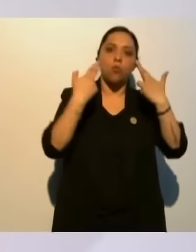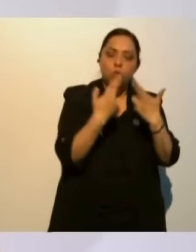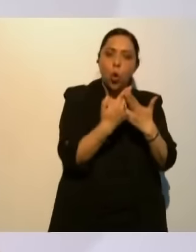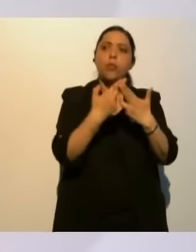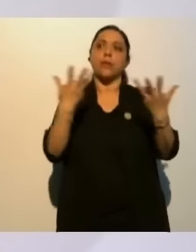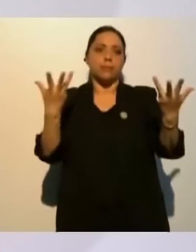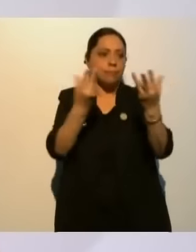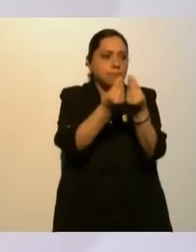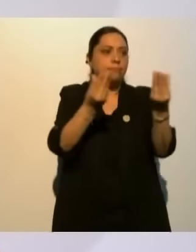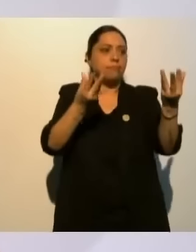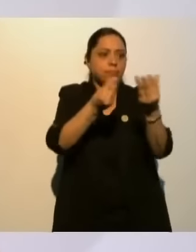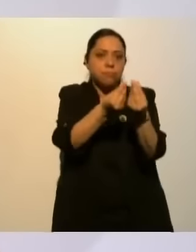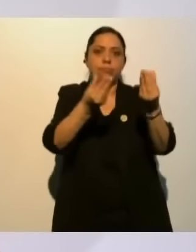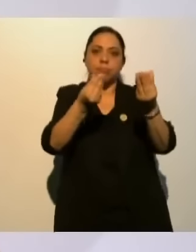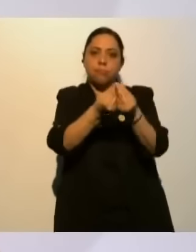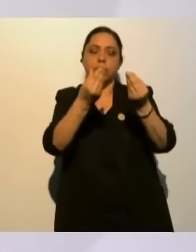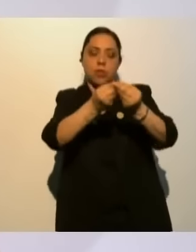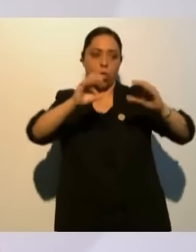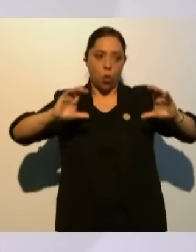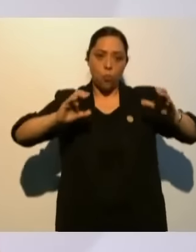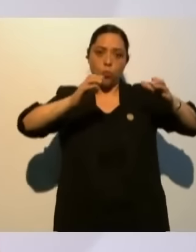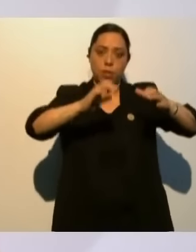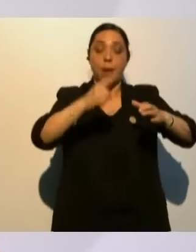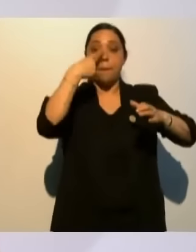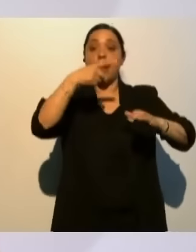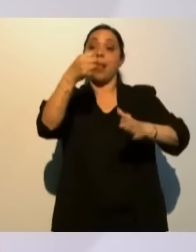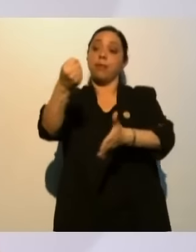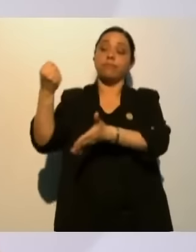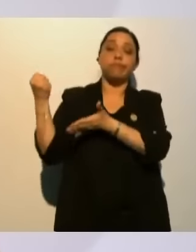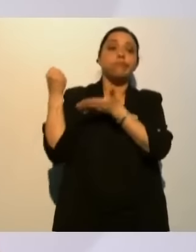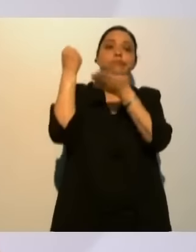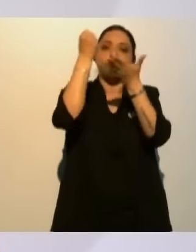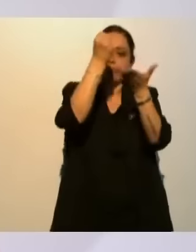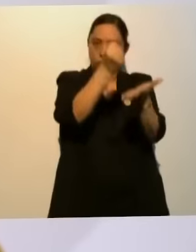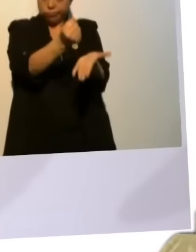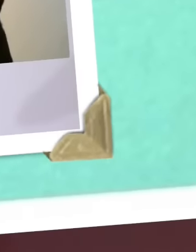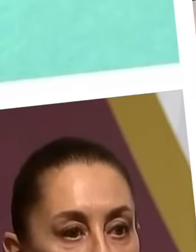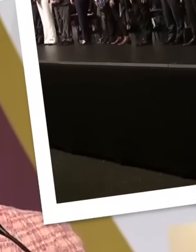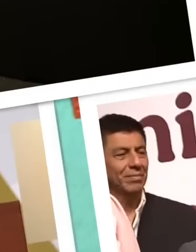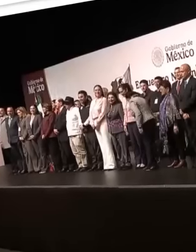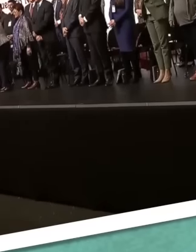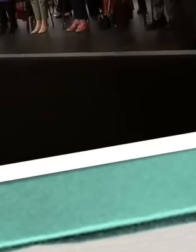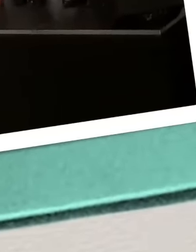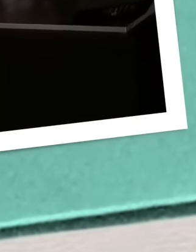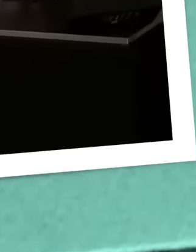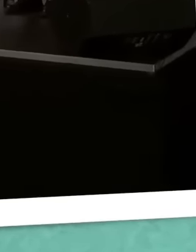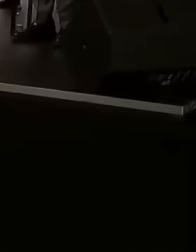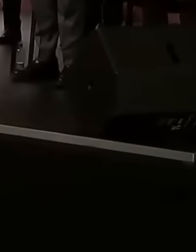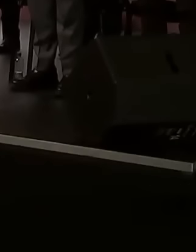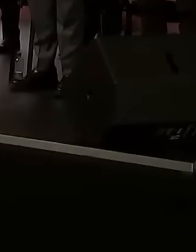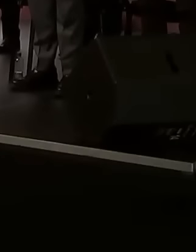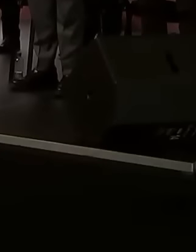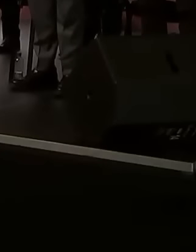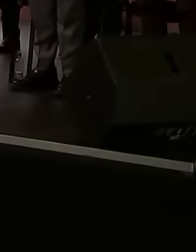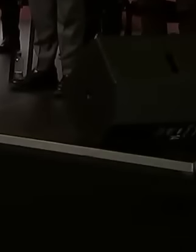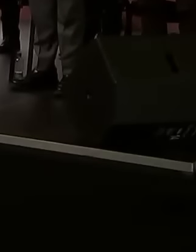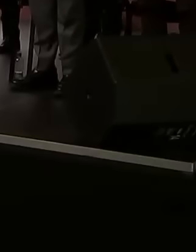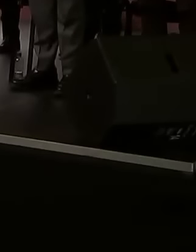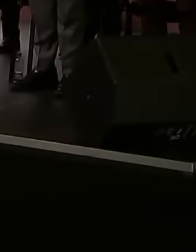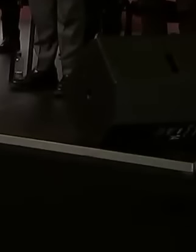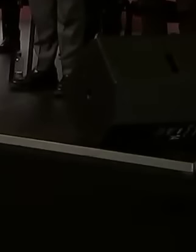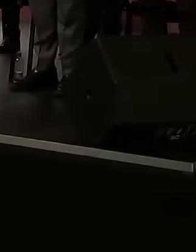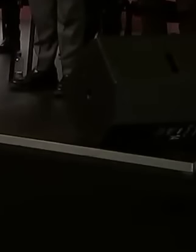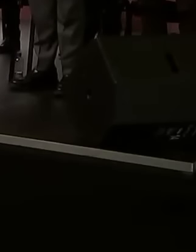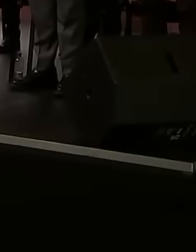México estimado público escuchemos el mensaje que